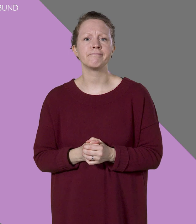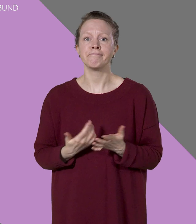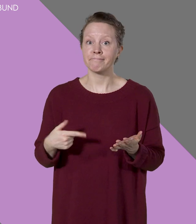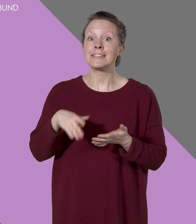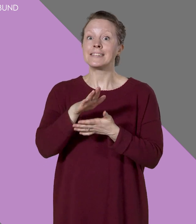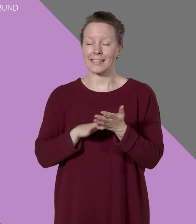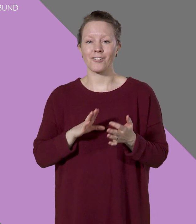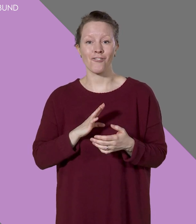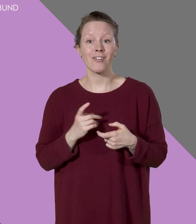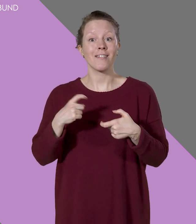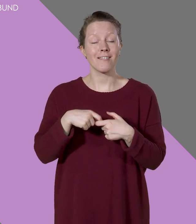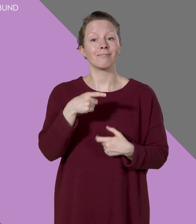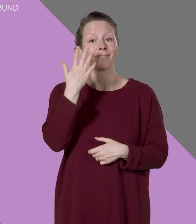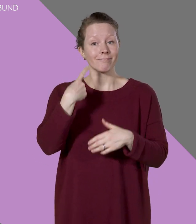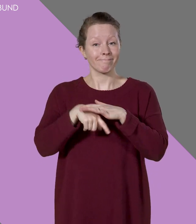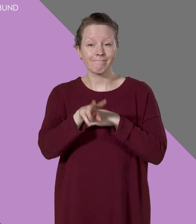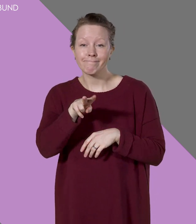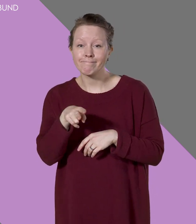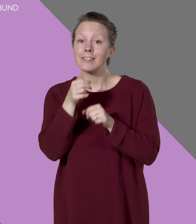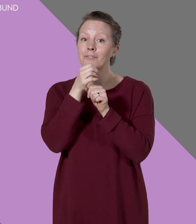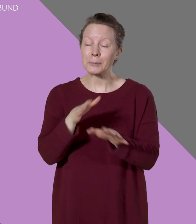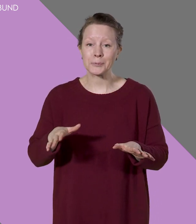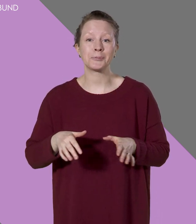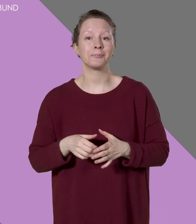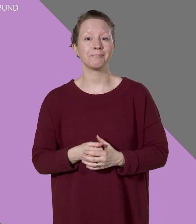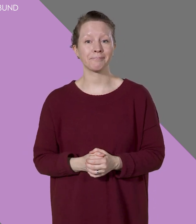Det får du reda på genom att klicka på länken intill - och titta på vår nyhetsvideo om ämnet.